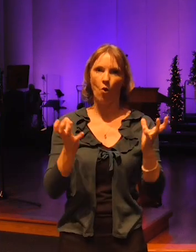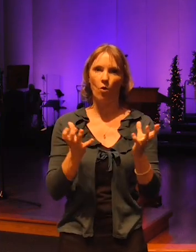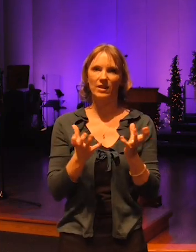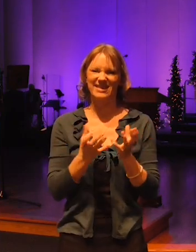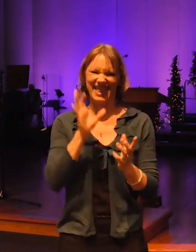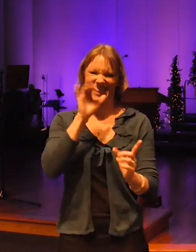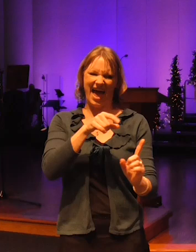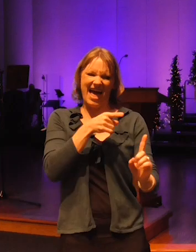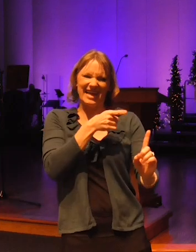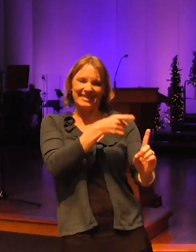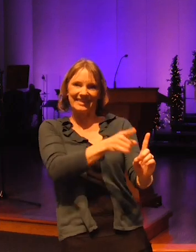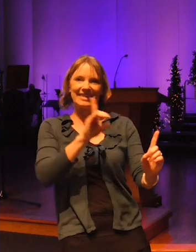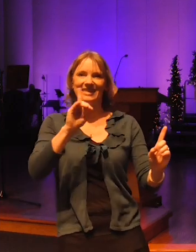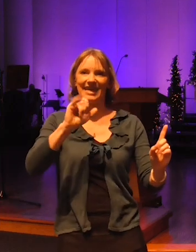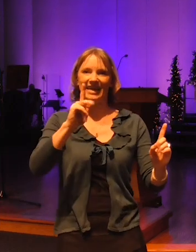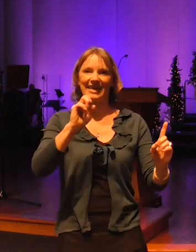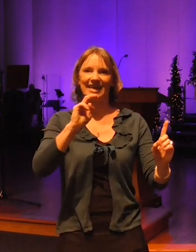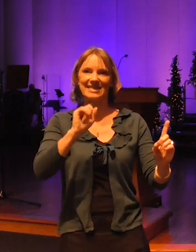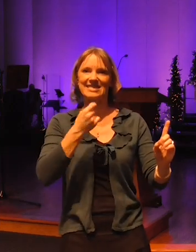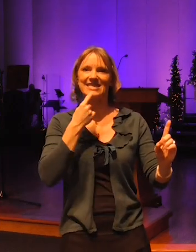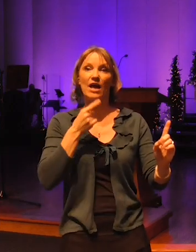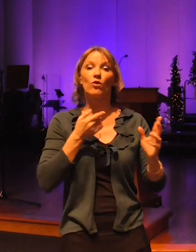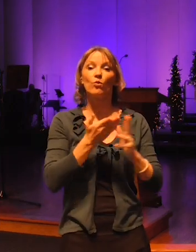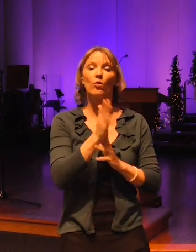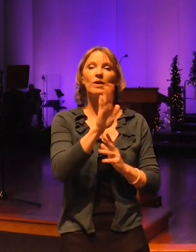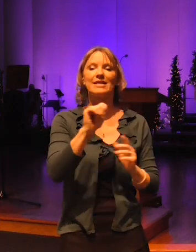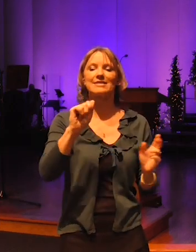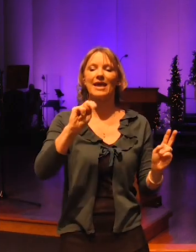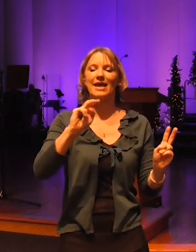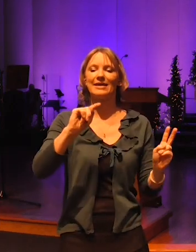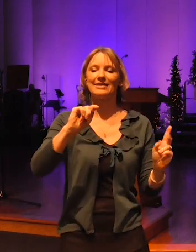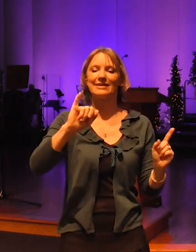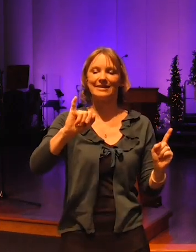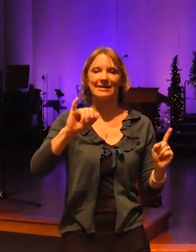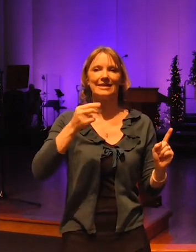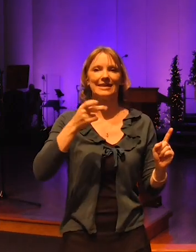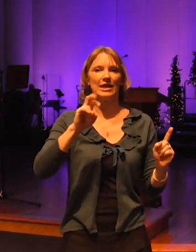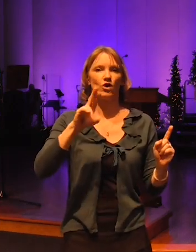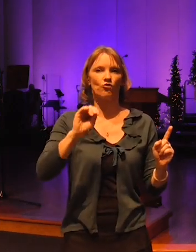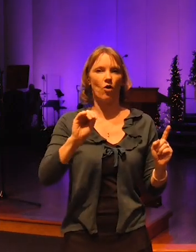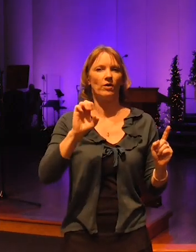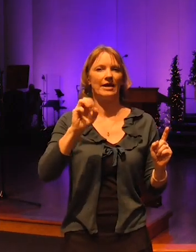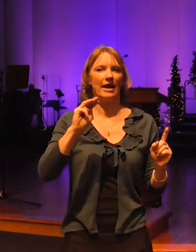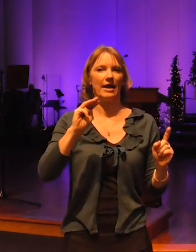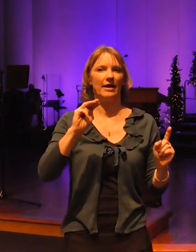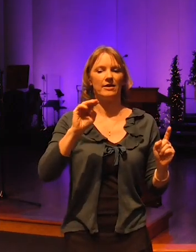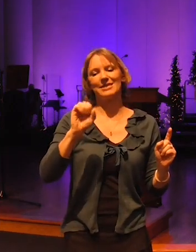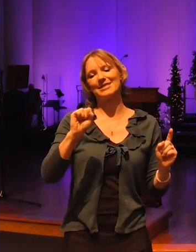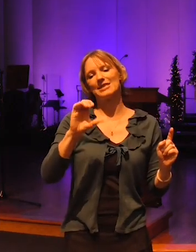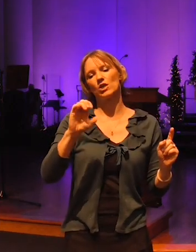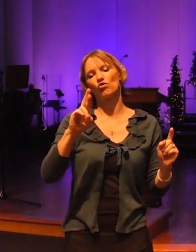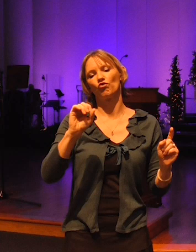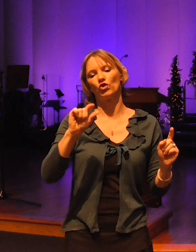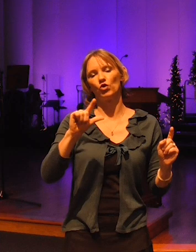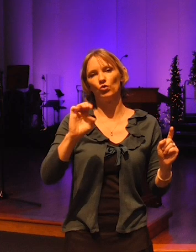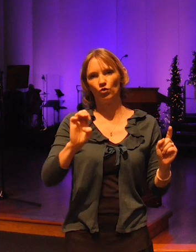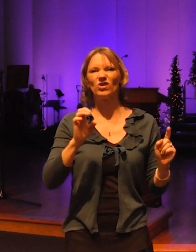dijo el gran idiota a través de su antihéroe Ebenezer Scrooge. Honraré la Navidad en mi corazón y trataré de mantenerla todo